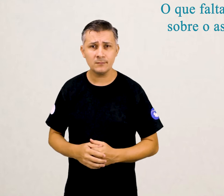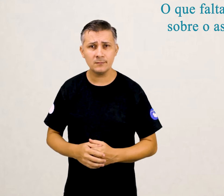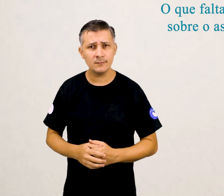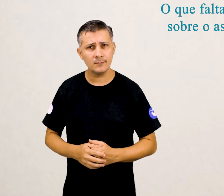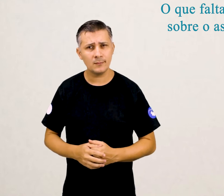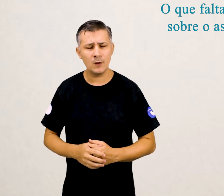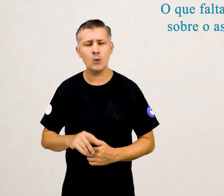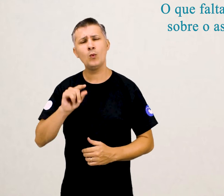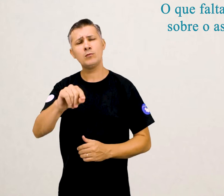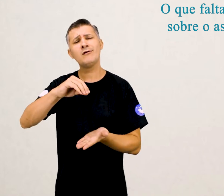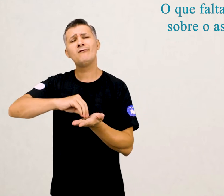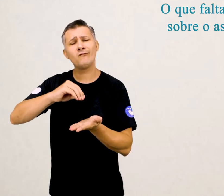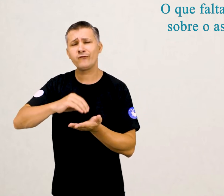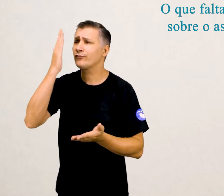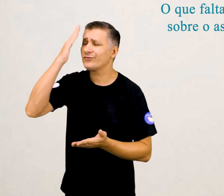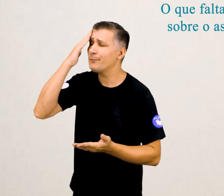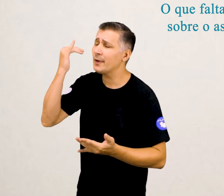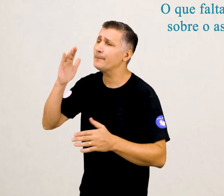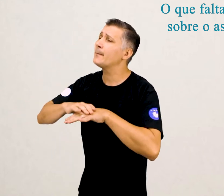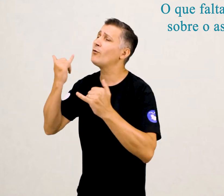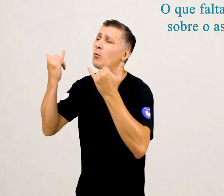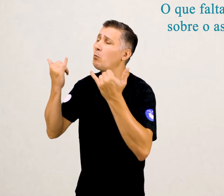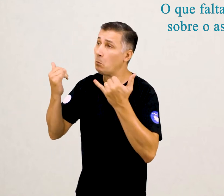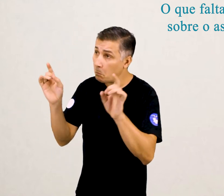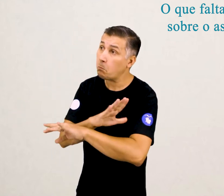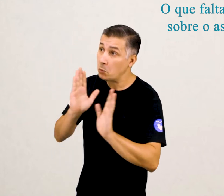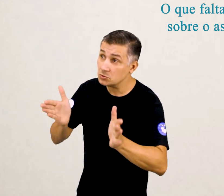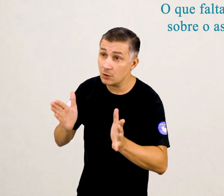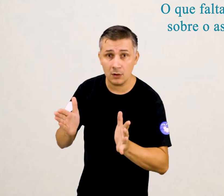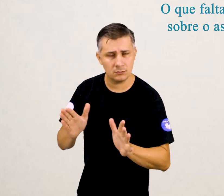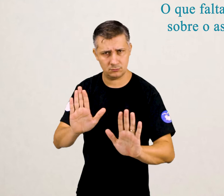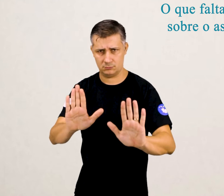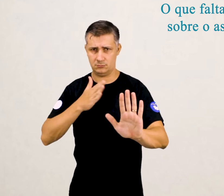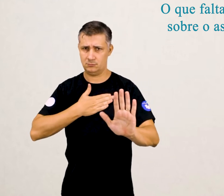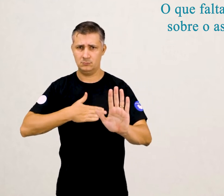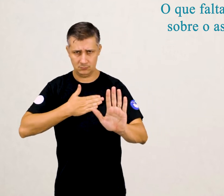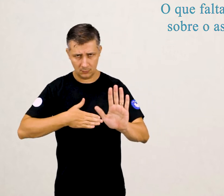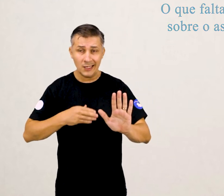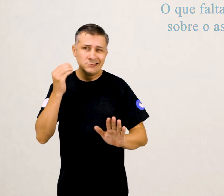O que falta saber sobre o assunto Tendo concluído com sucesso os experimentos,